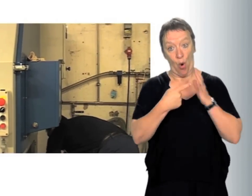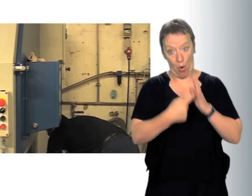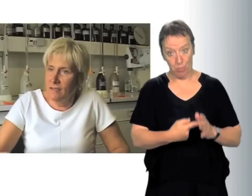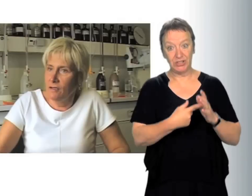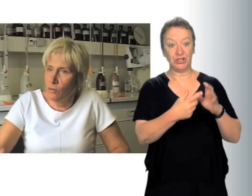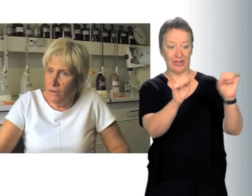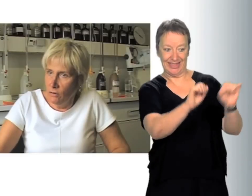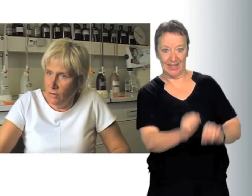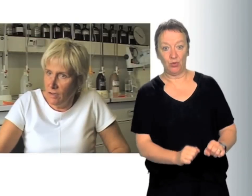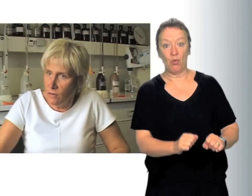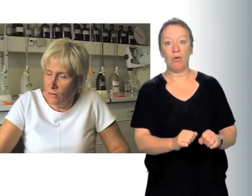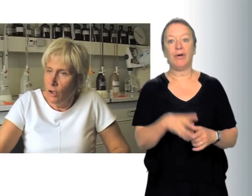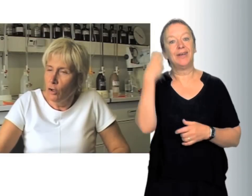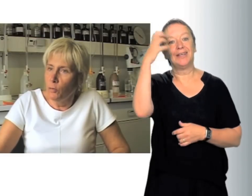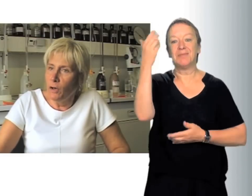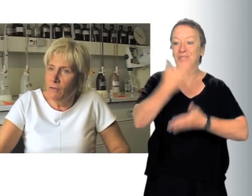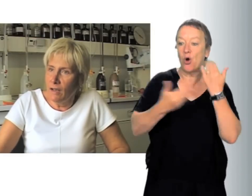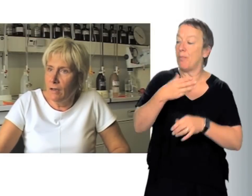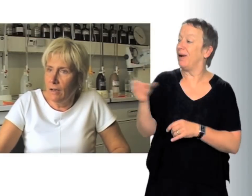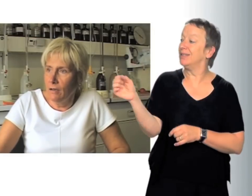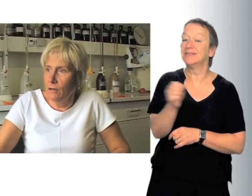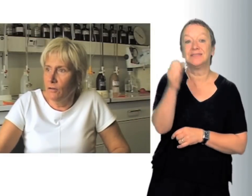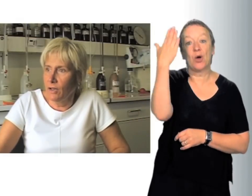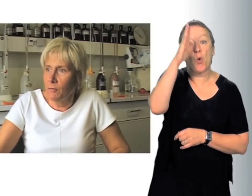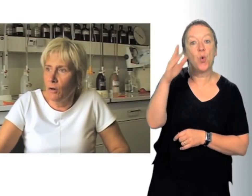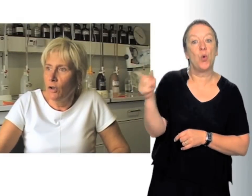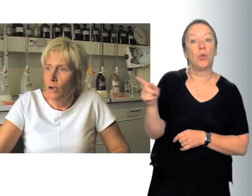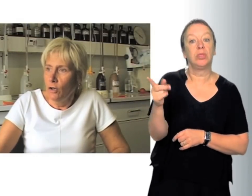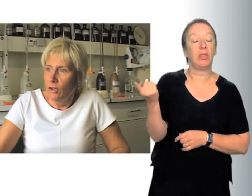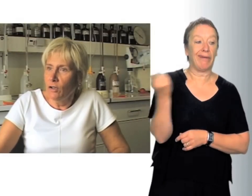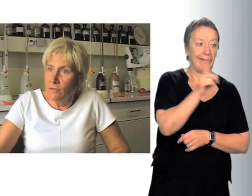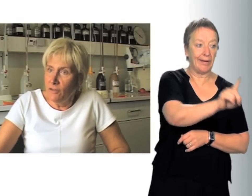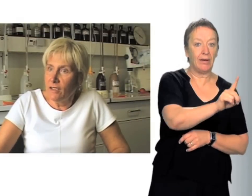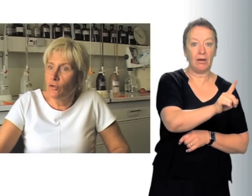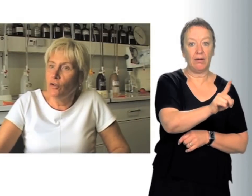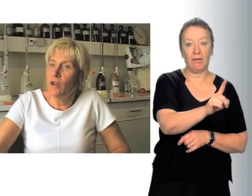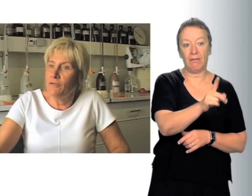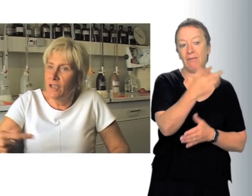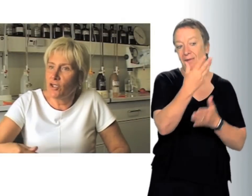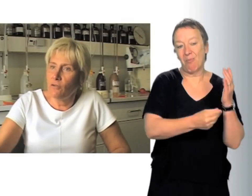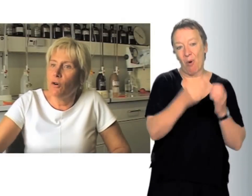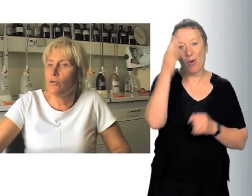Ils ne sont pas assez soigneux, les autres que pour avoir le réflexe de le laver à chaque fois.